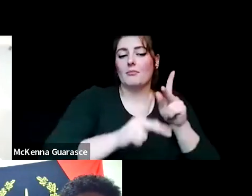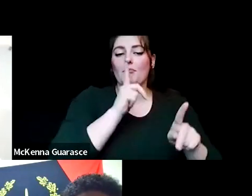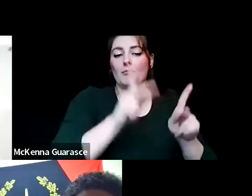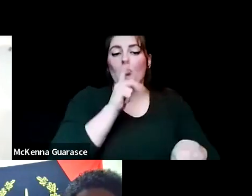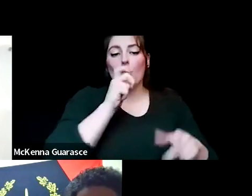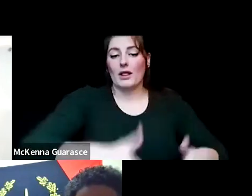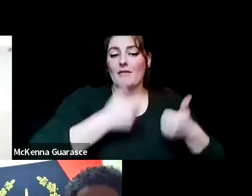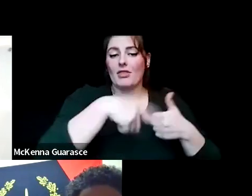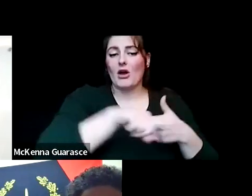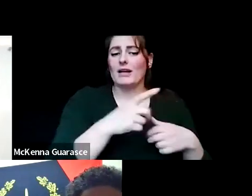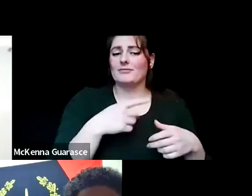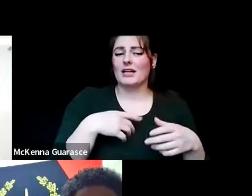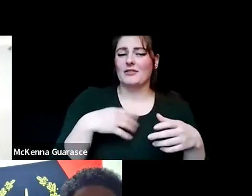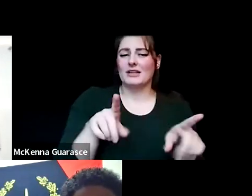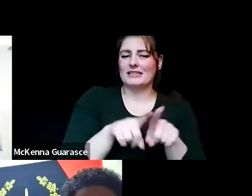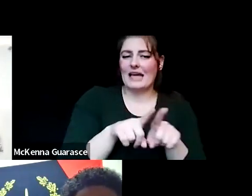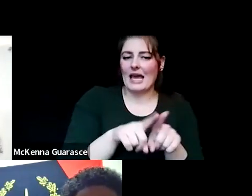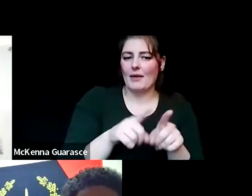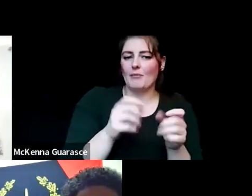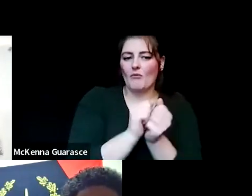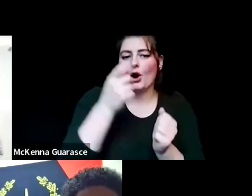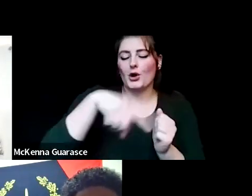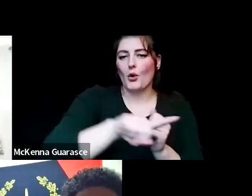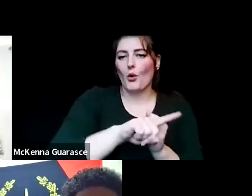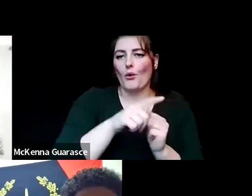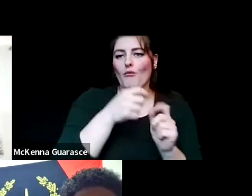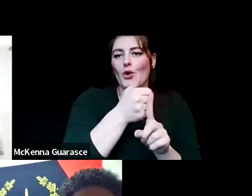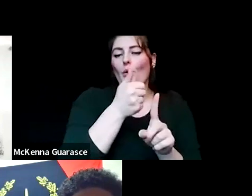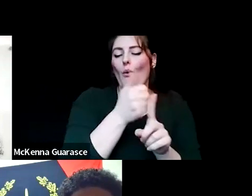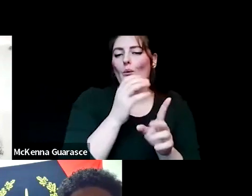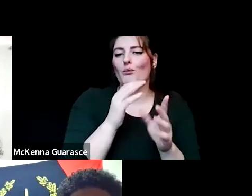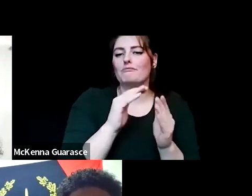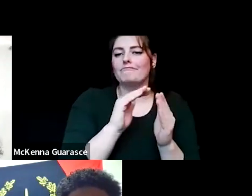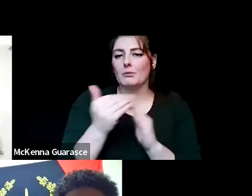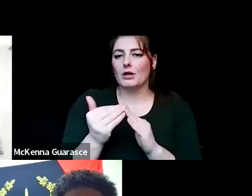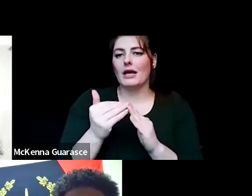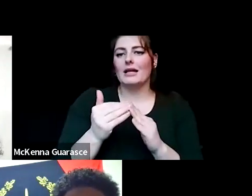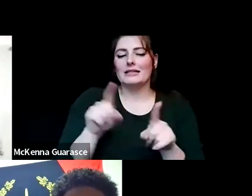se trata de a quién conozcan y usarlo cuando hablen con los residentes